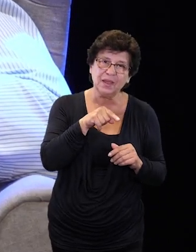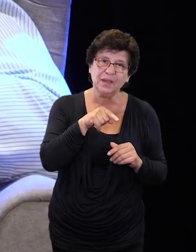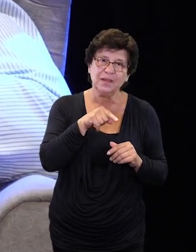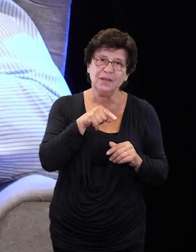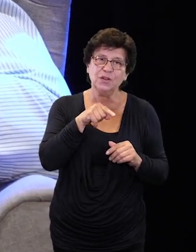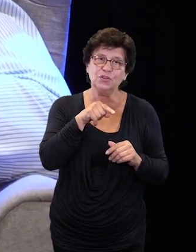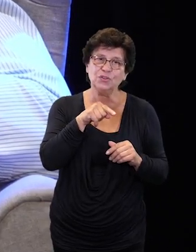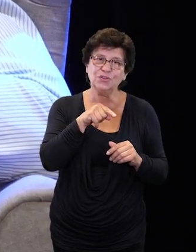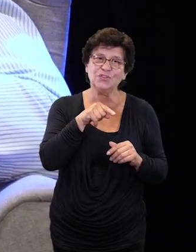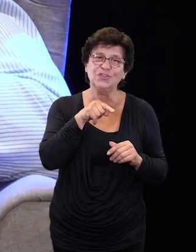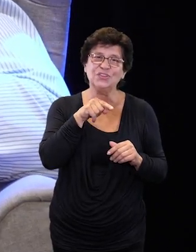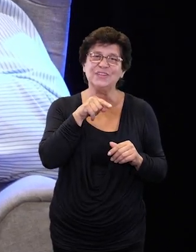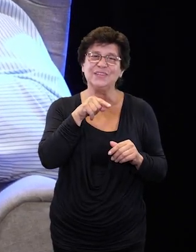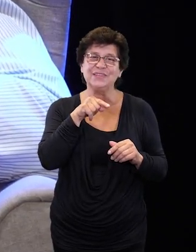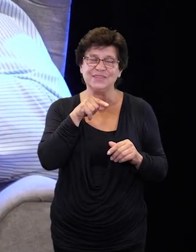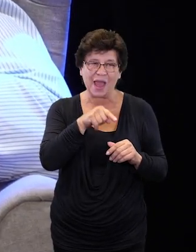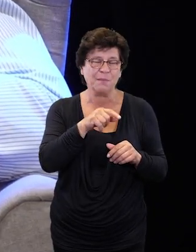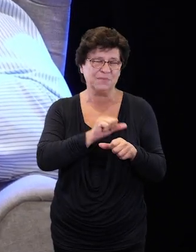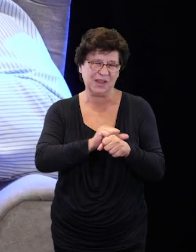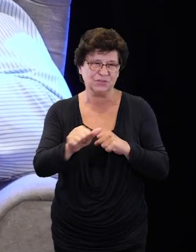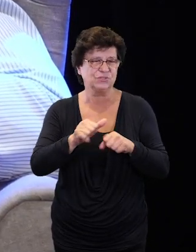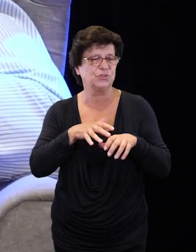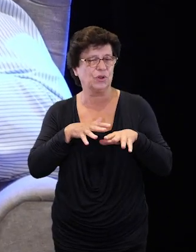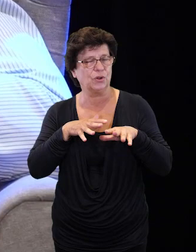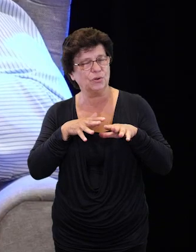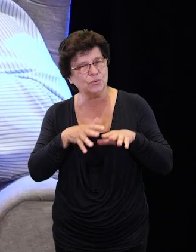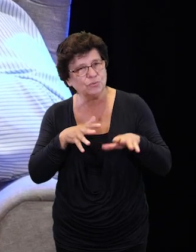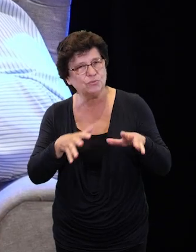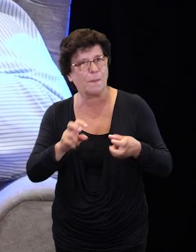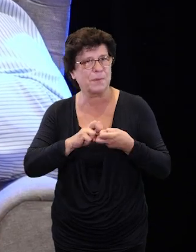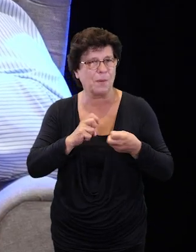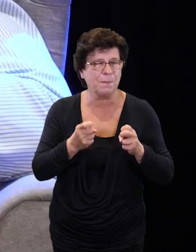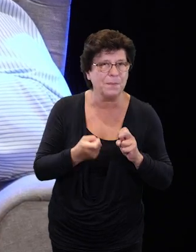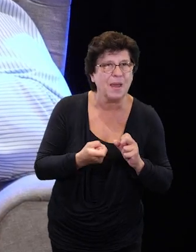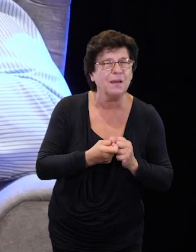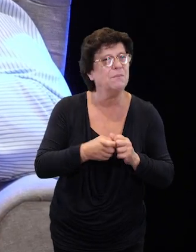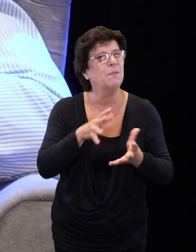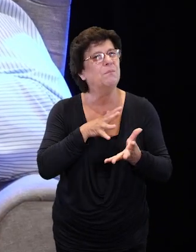no to tam są liczne problemy. Tam jest zanieczyszczenie środowiska, tam niektóre zwierzątka są chore